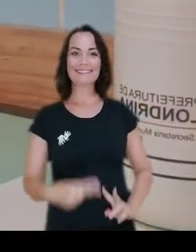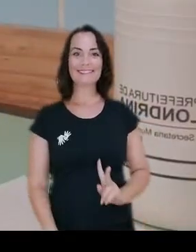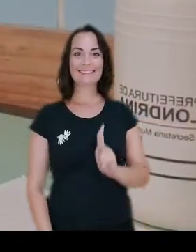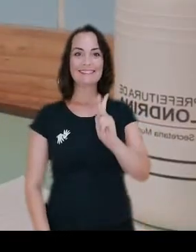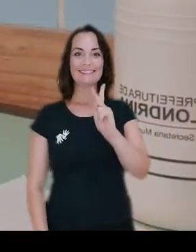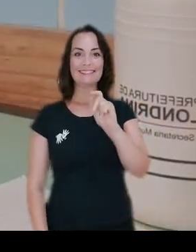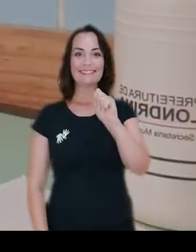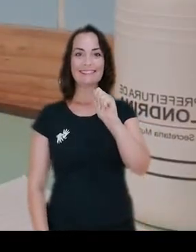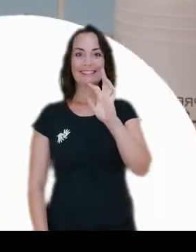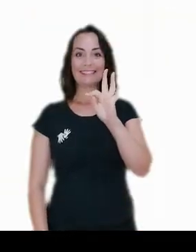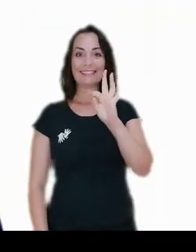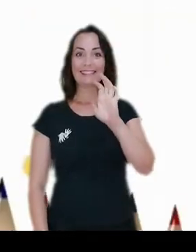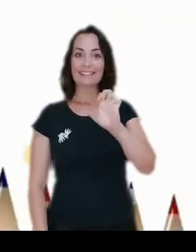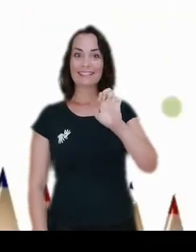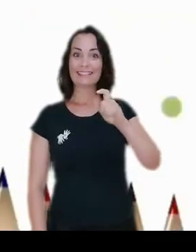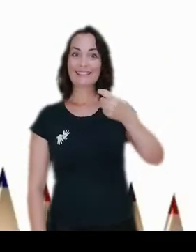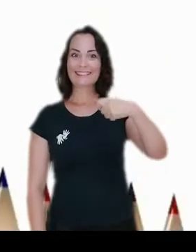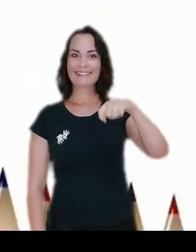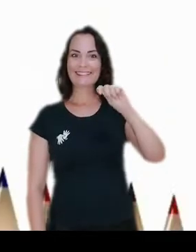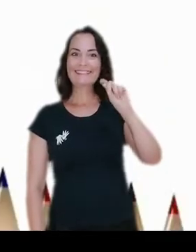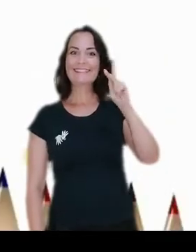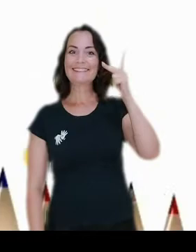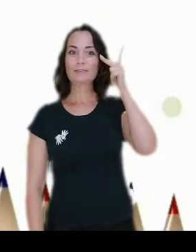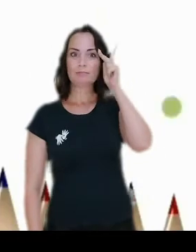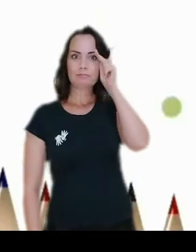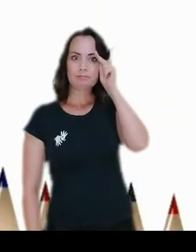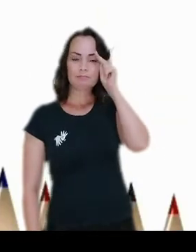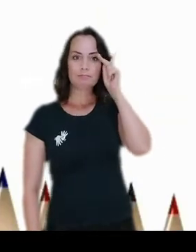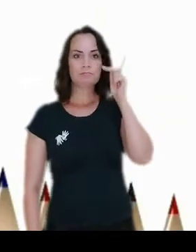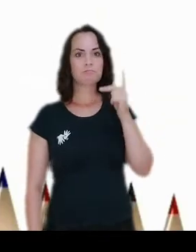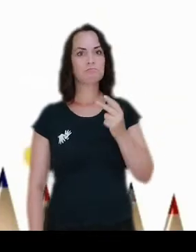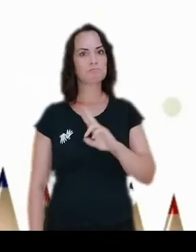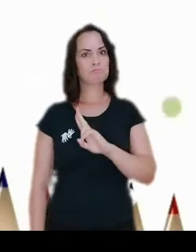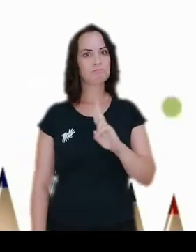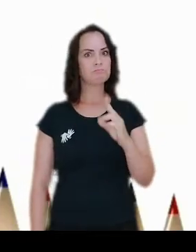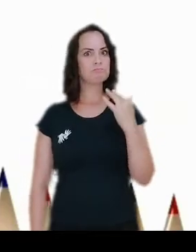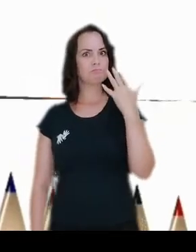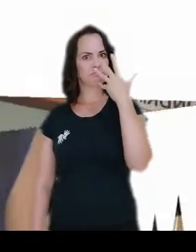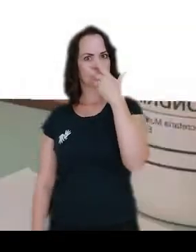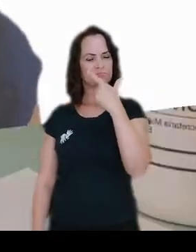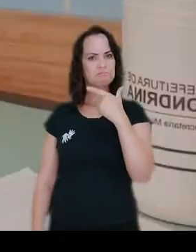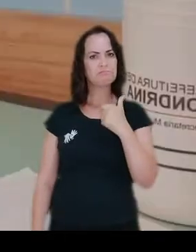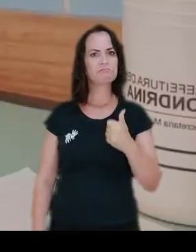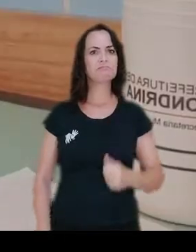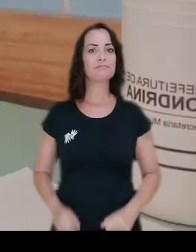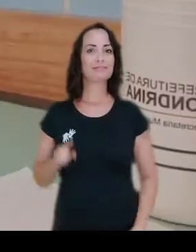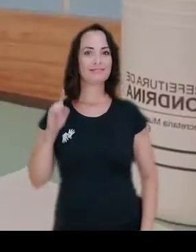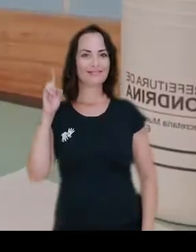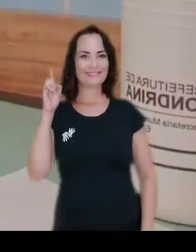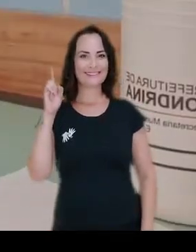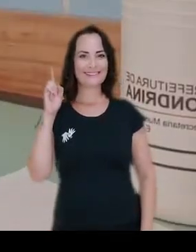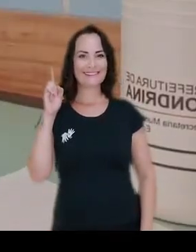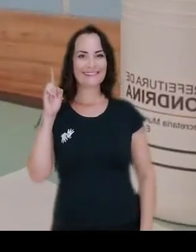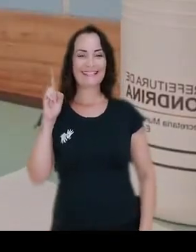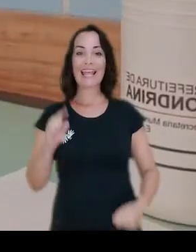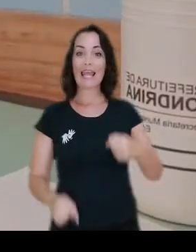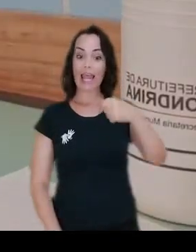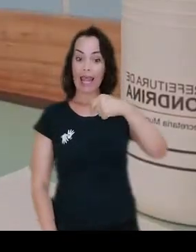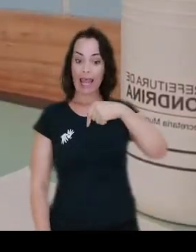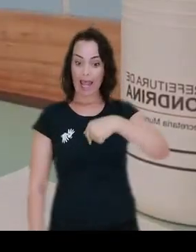Kate, que nome bonito! It's a beautiful name! Eu sou nova em Londrina teacher.